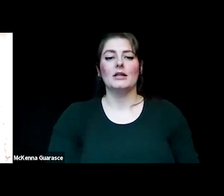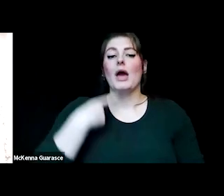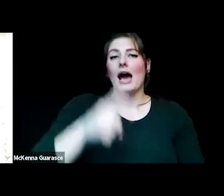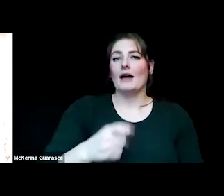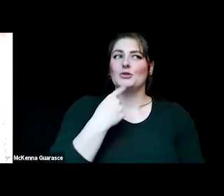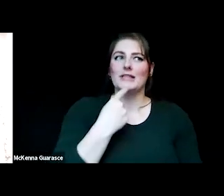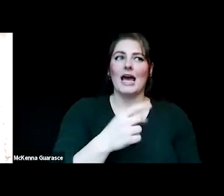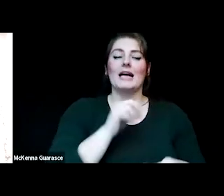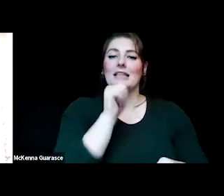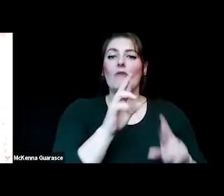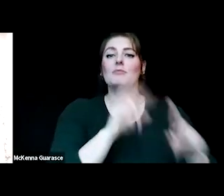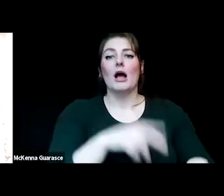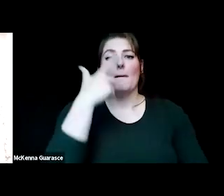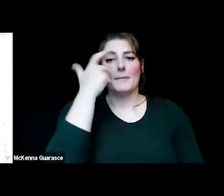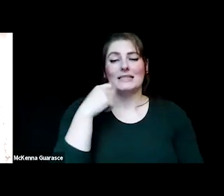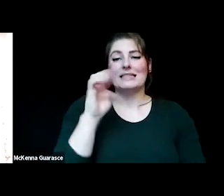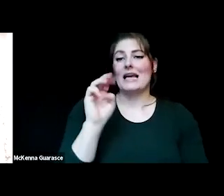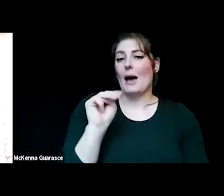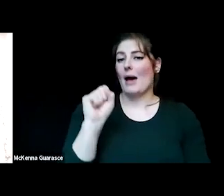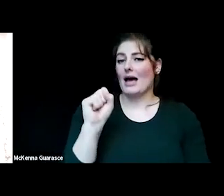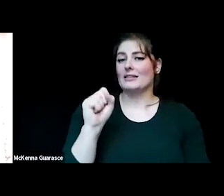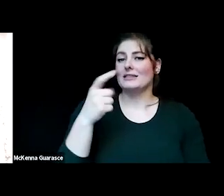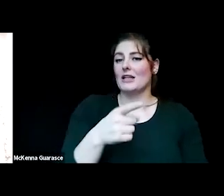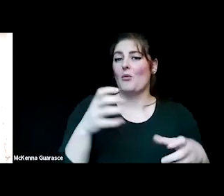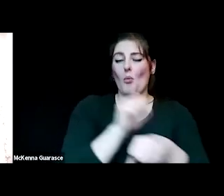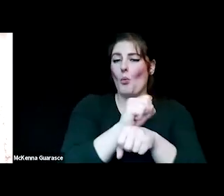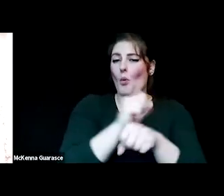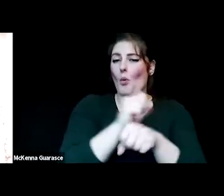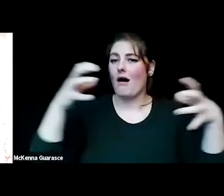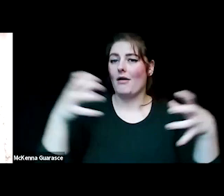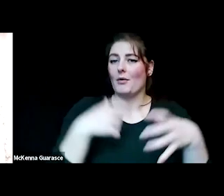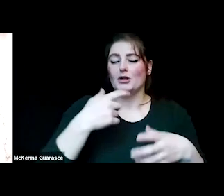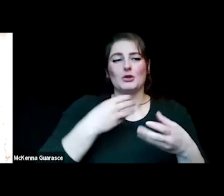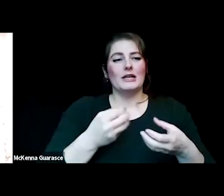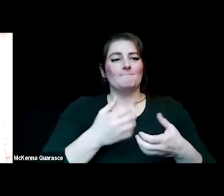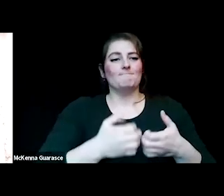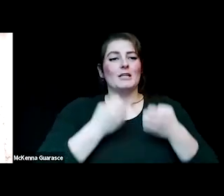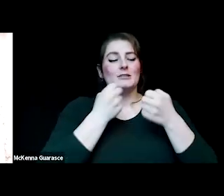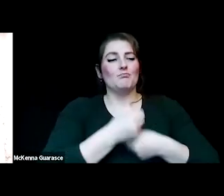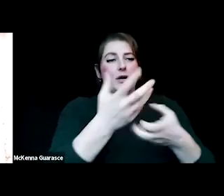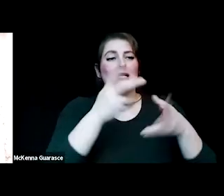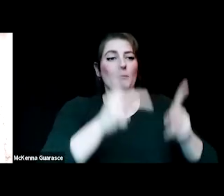porque los servicios de emergencia están sobrecargados. Hay que expresar que no responde y que los necesitamos rápidamente.